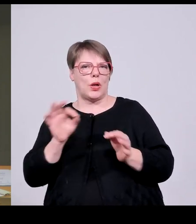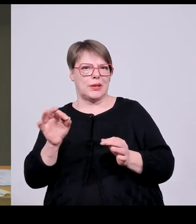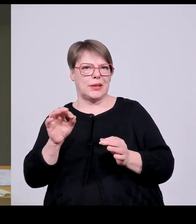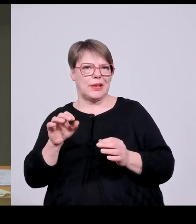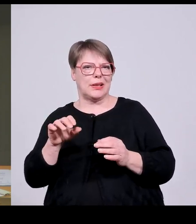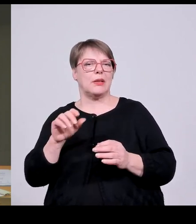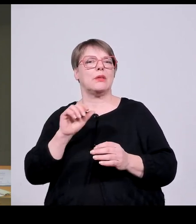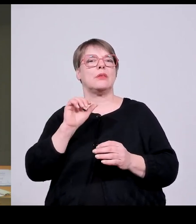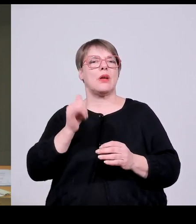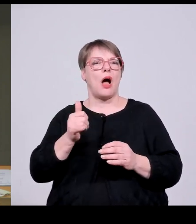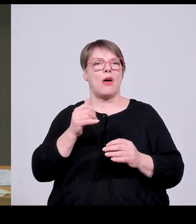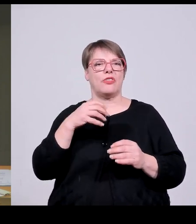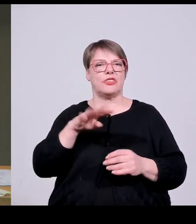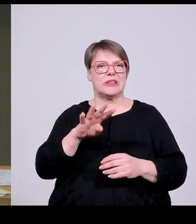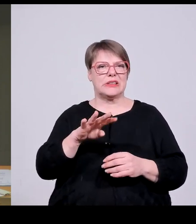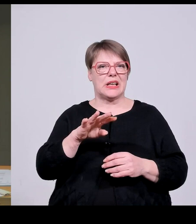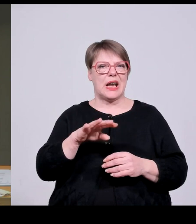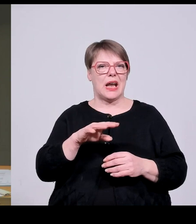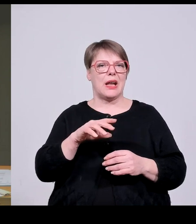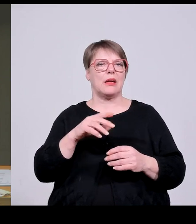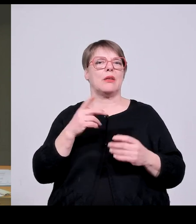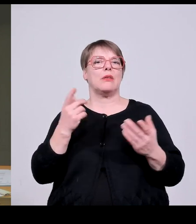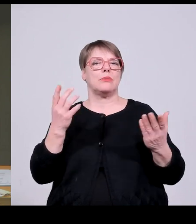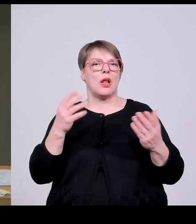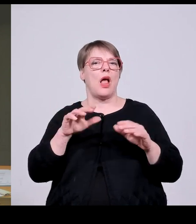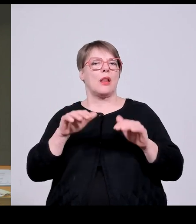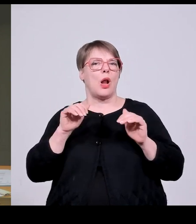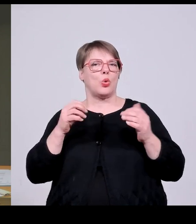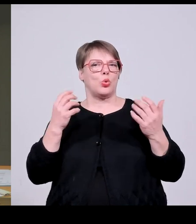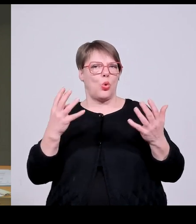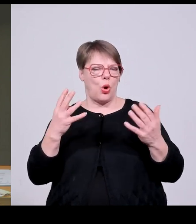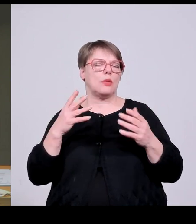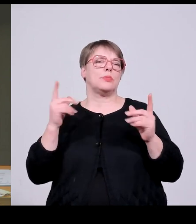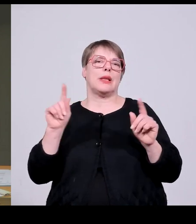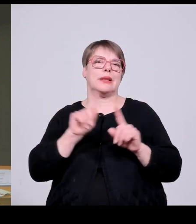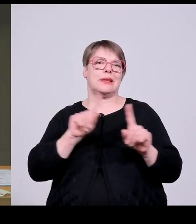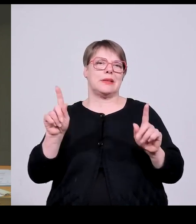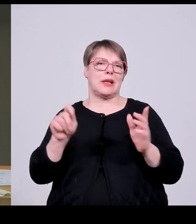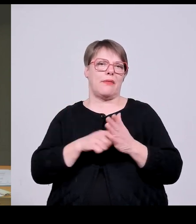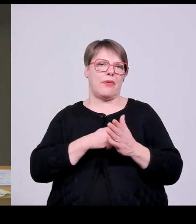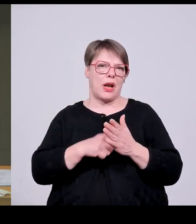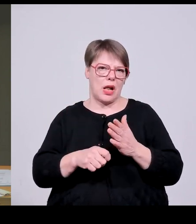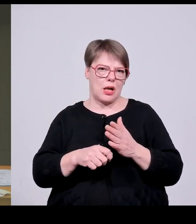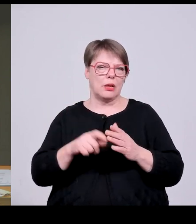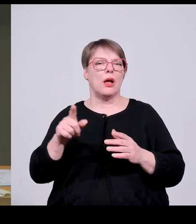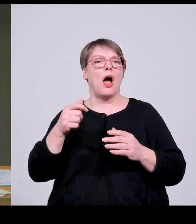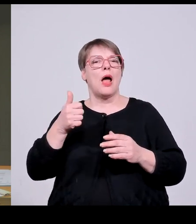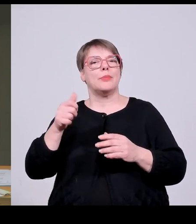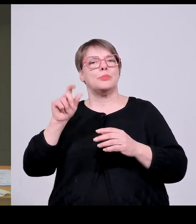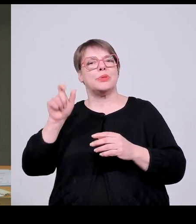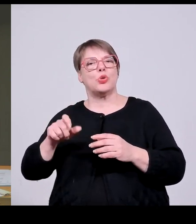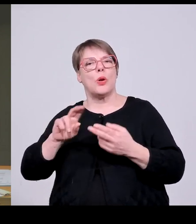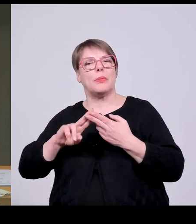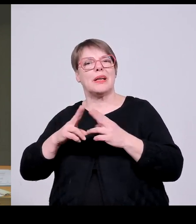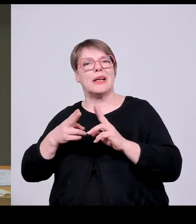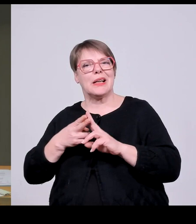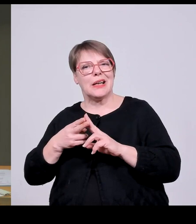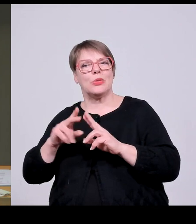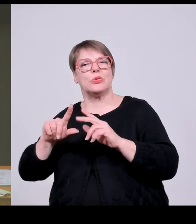19 204 auf den Wahlvorschlag der AfD vielen folgende Stimmen als Mitglied vor Abgeordnete Doktor Kristin Brinker